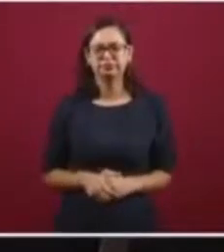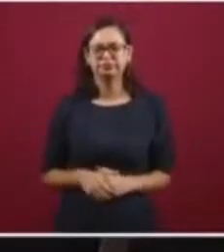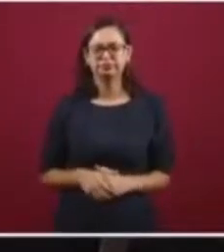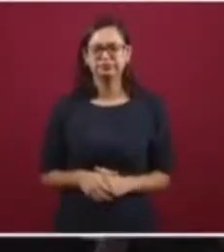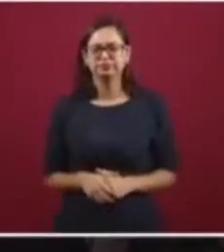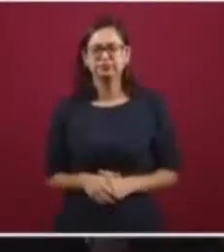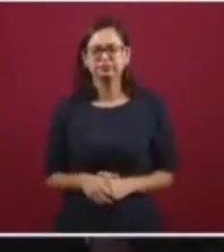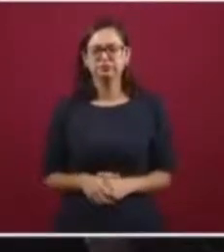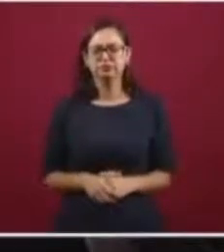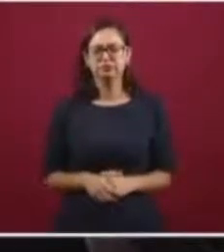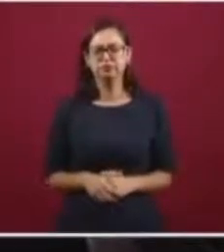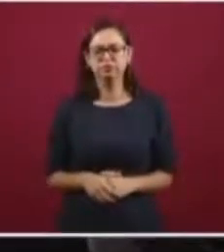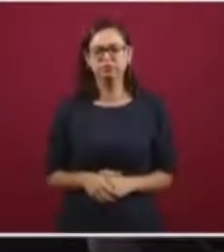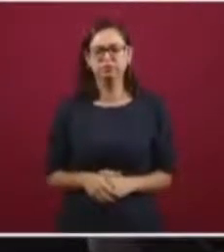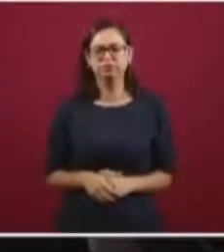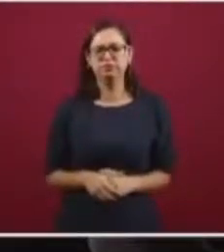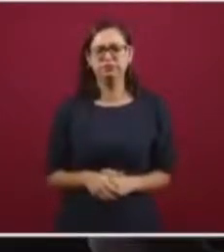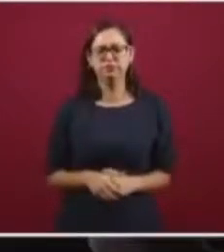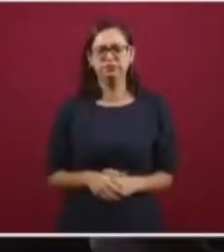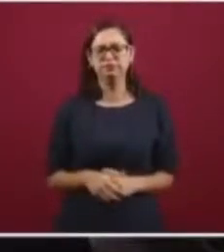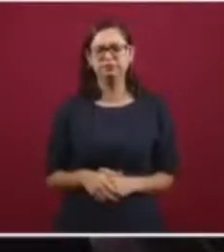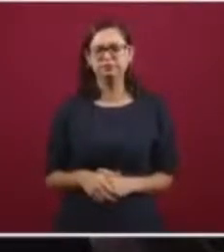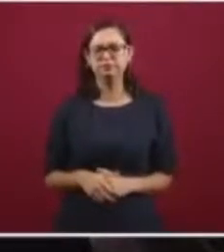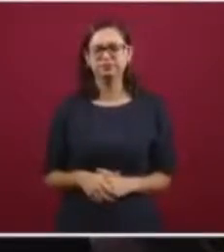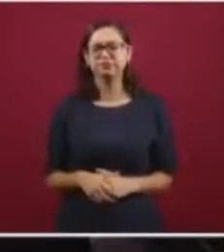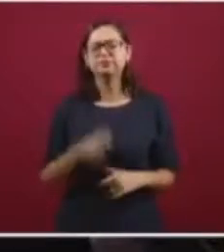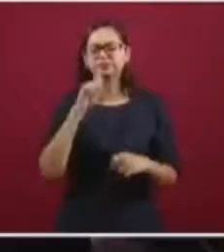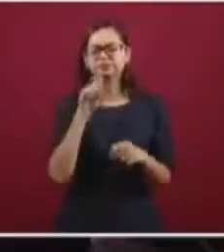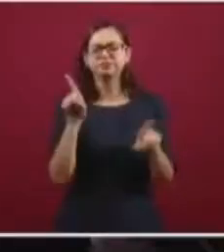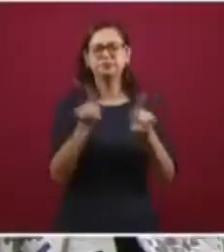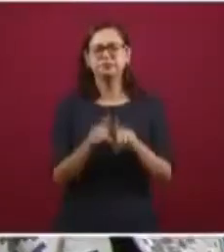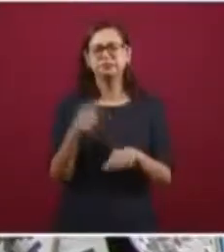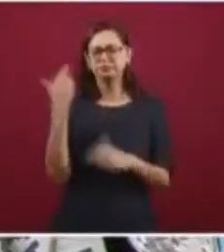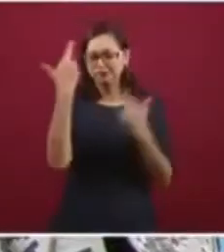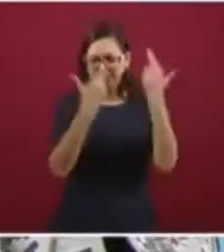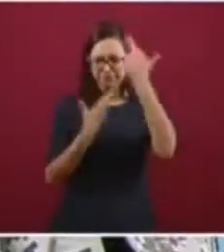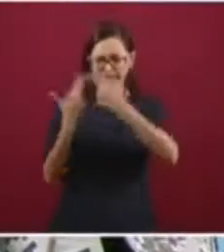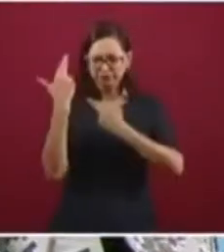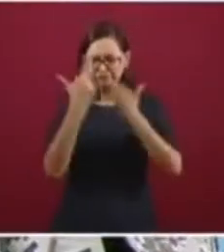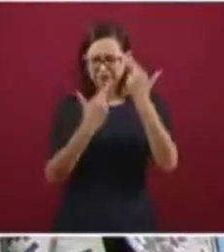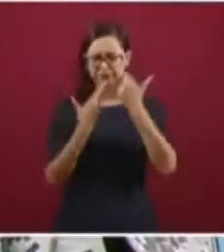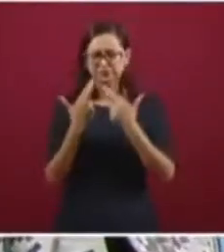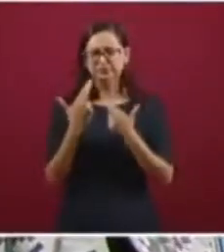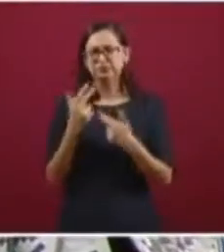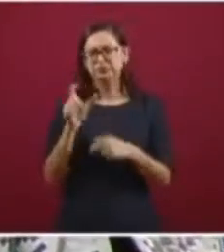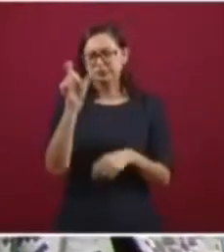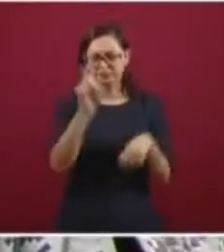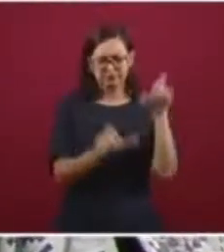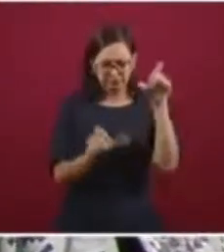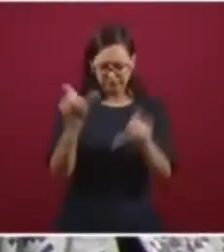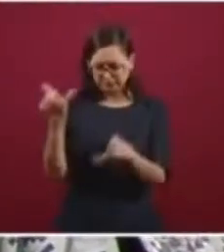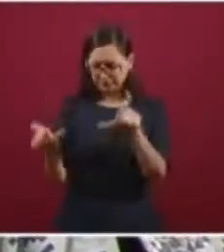También se está realizando al personal, como un requisito para pasar a la Guardia